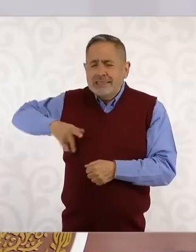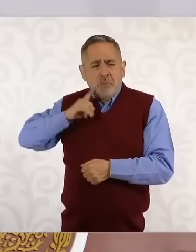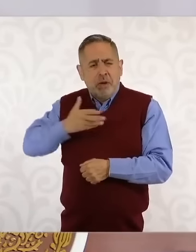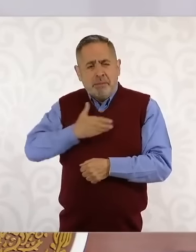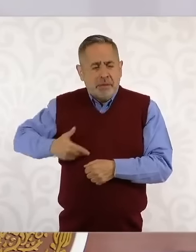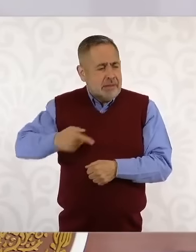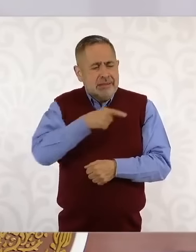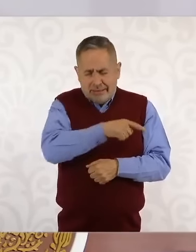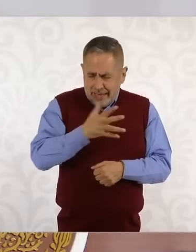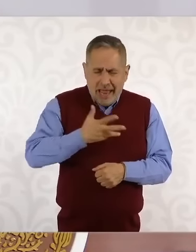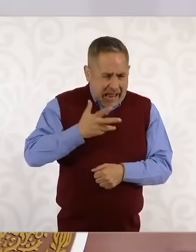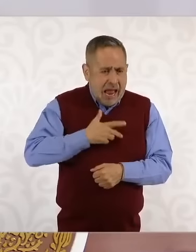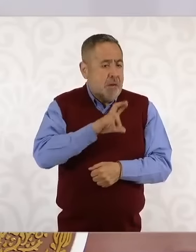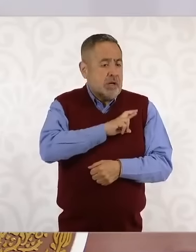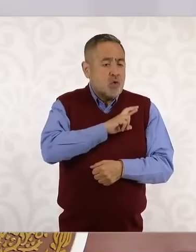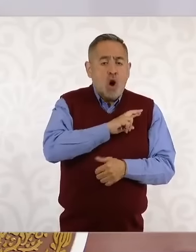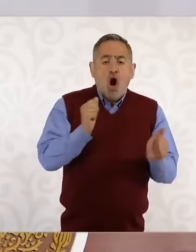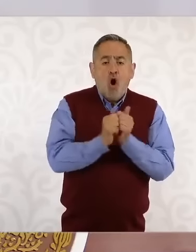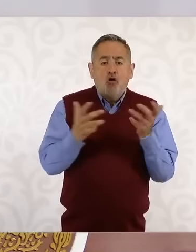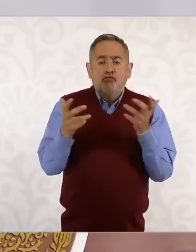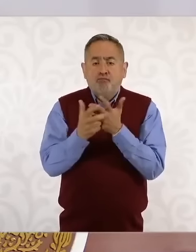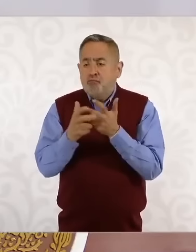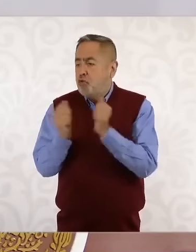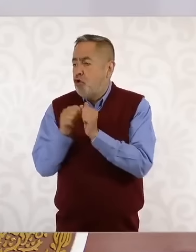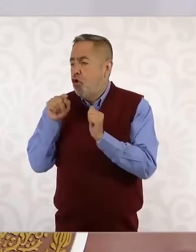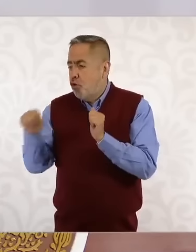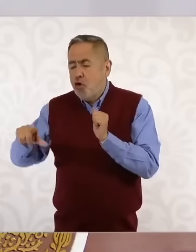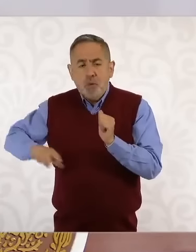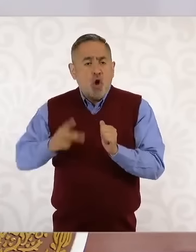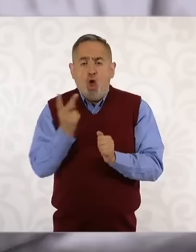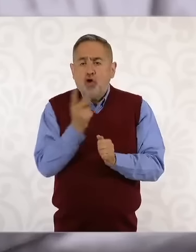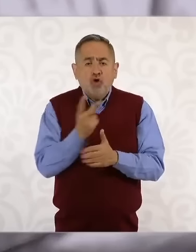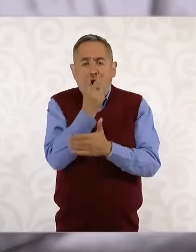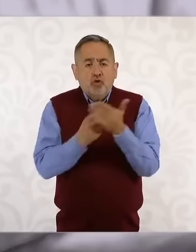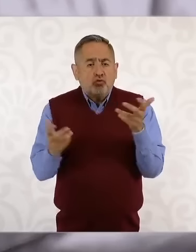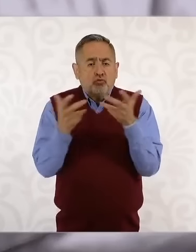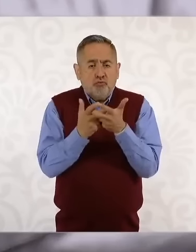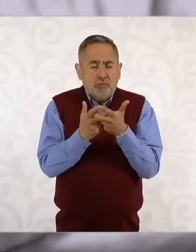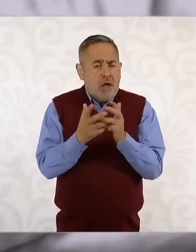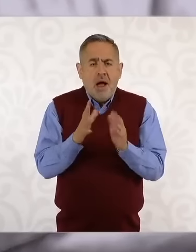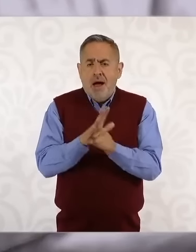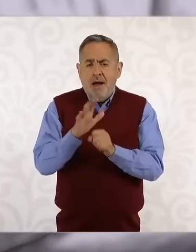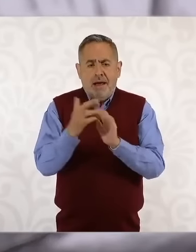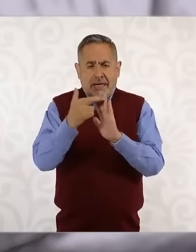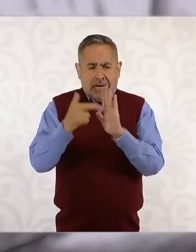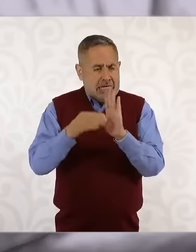presidenta, perdón. Y este las reglas están claras y estamos igualmente eh corregidos por toda lo que